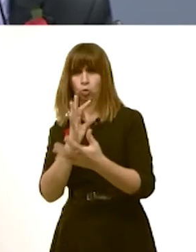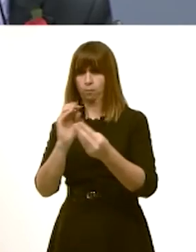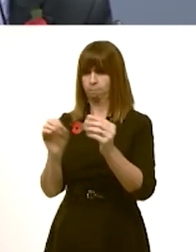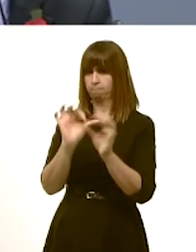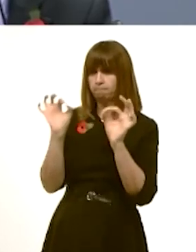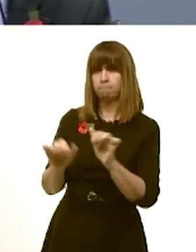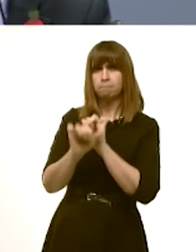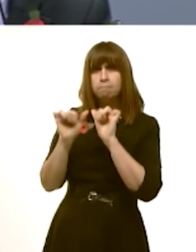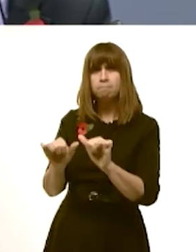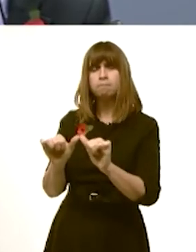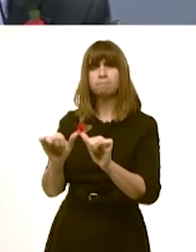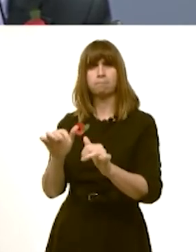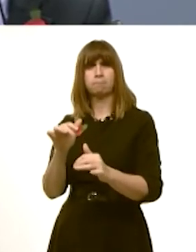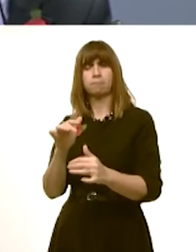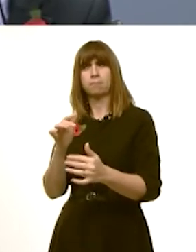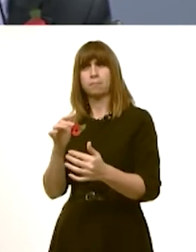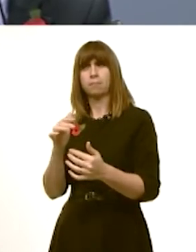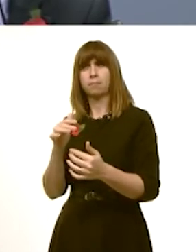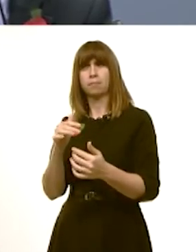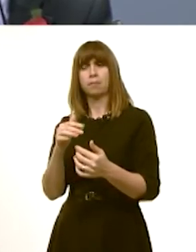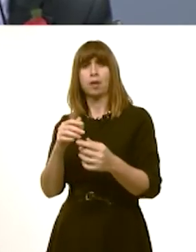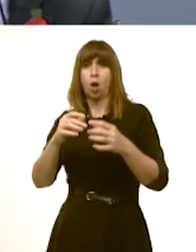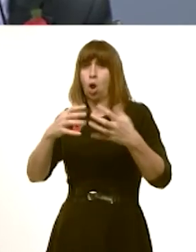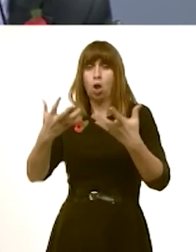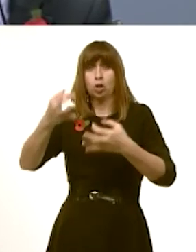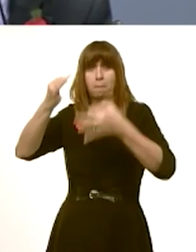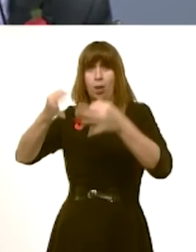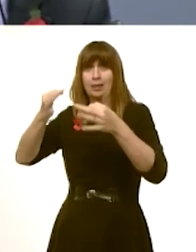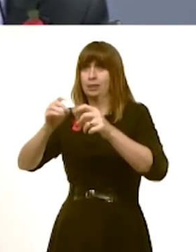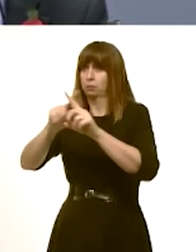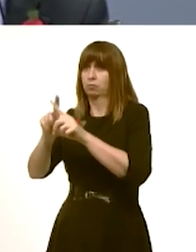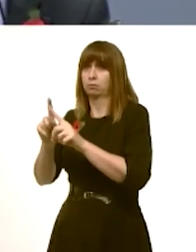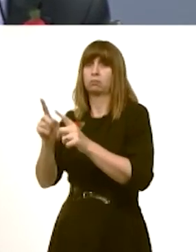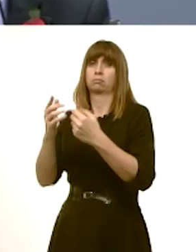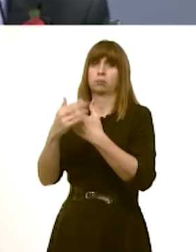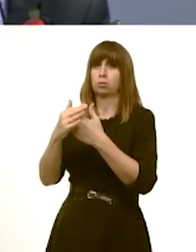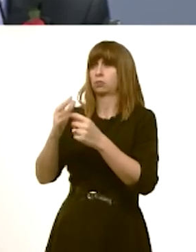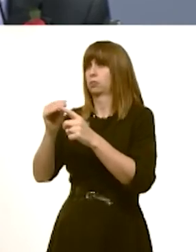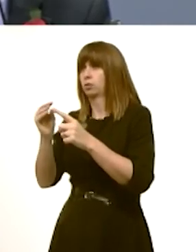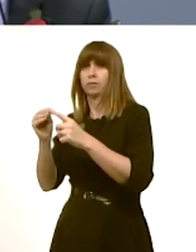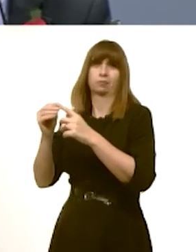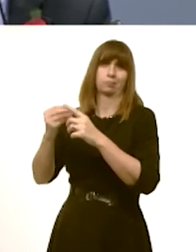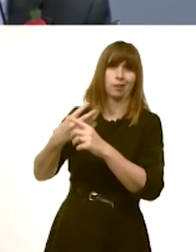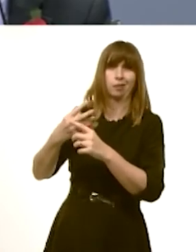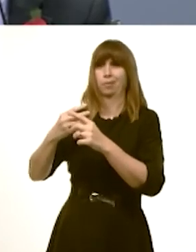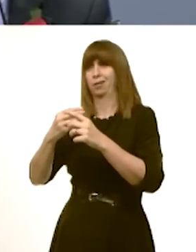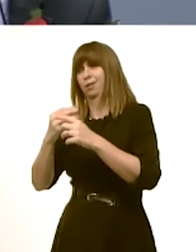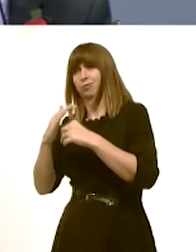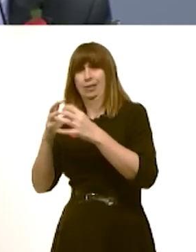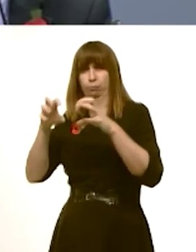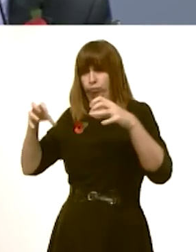lle yn y lle hwn yn gynharach eleni. O ystyried bod arferion caffael o fewn cylch gwaith eich Llywodraeth chióac rwyín derbyn